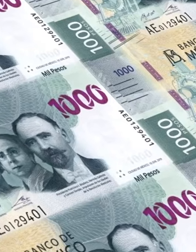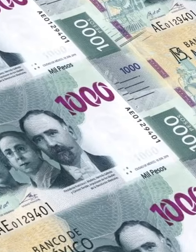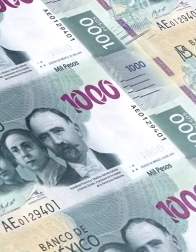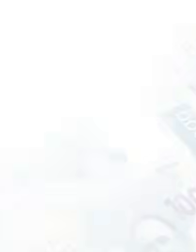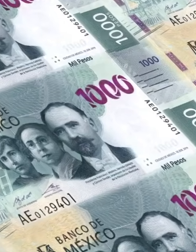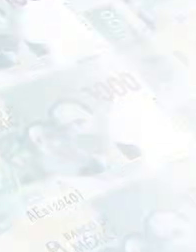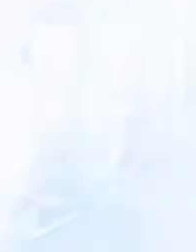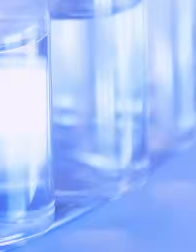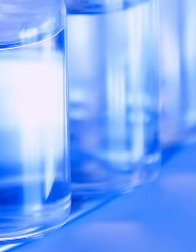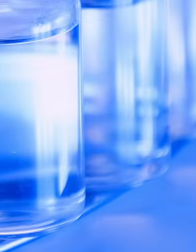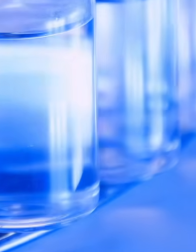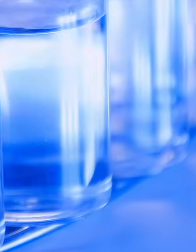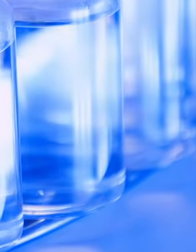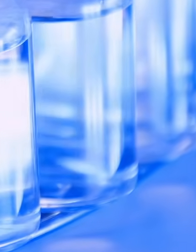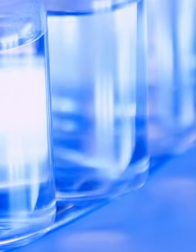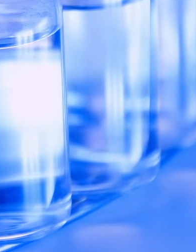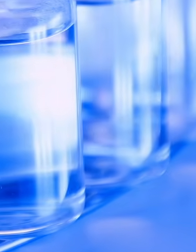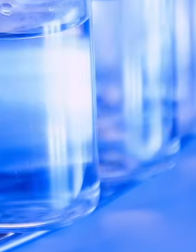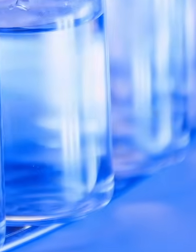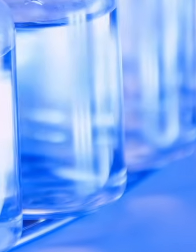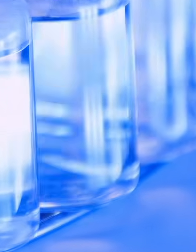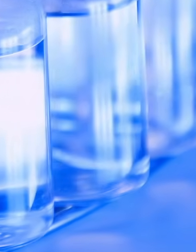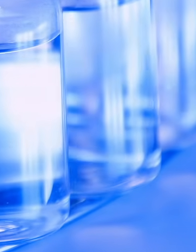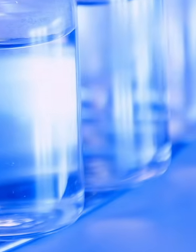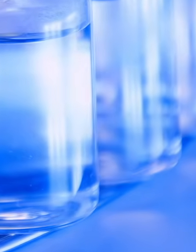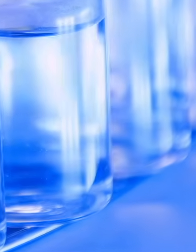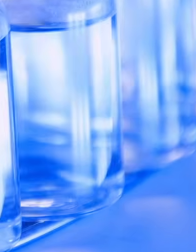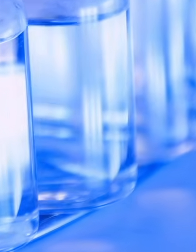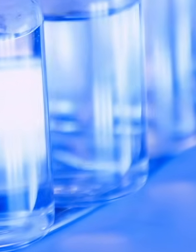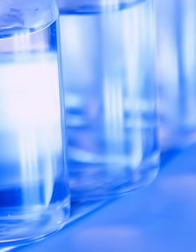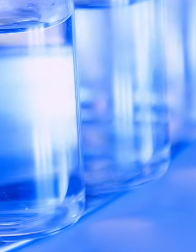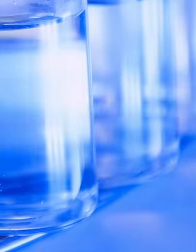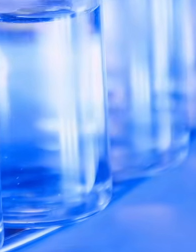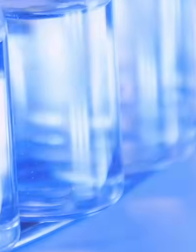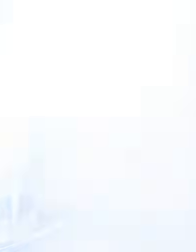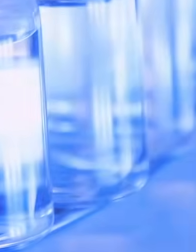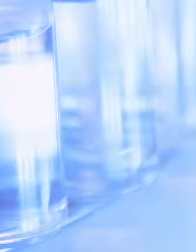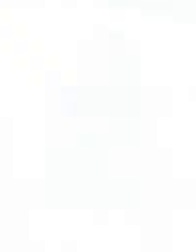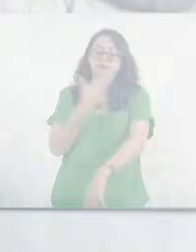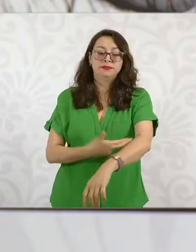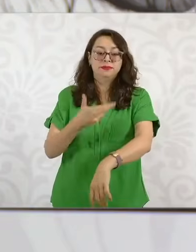de medicamentos y biotecnología. Este gran anuncio confirmado por la presidenta Claudia